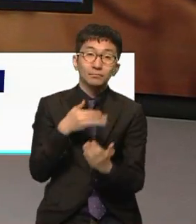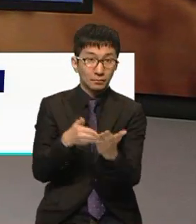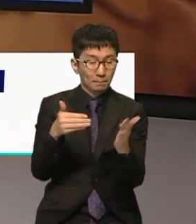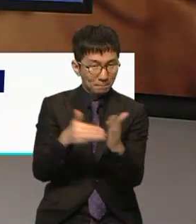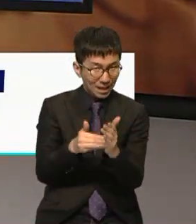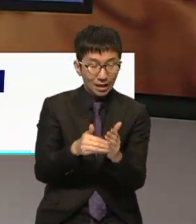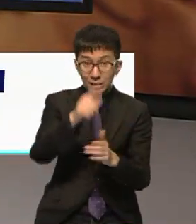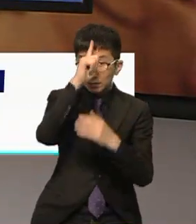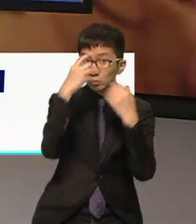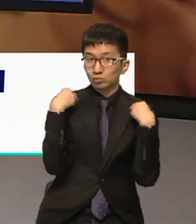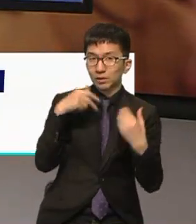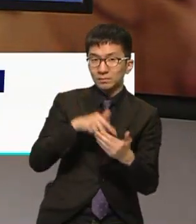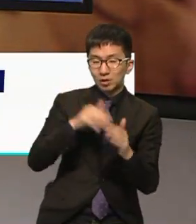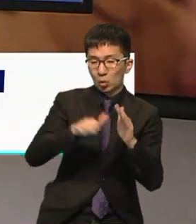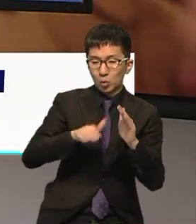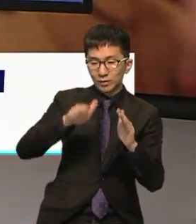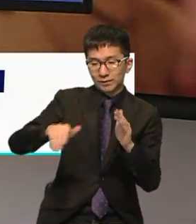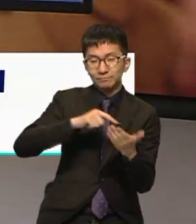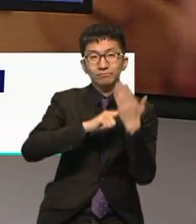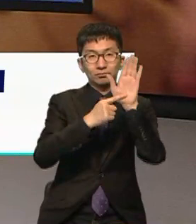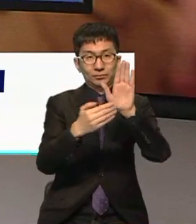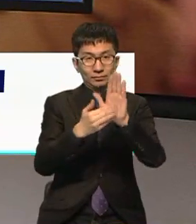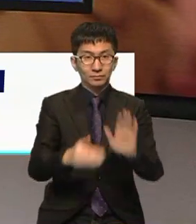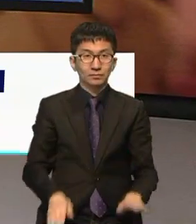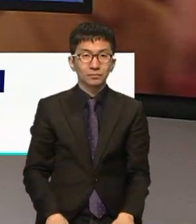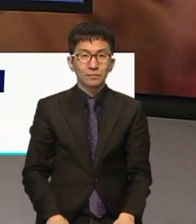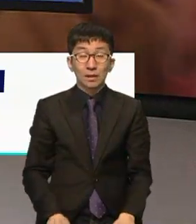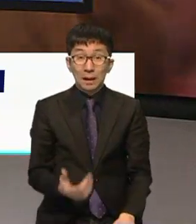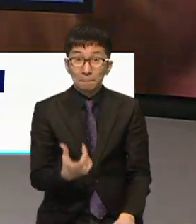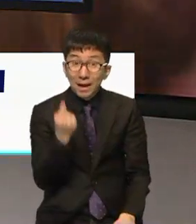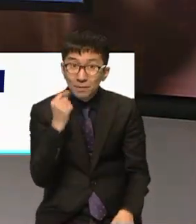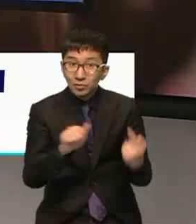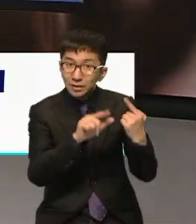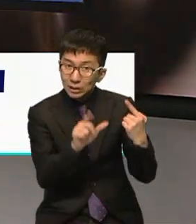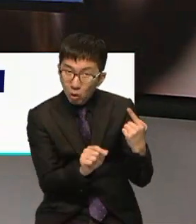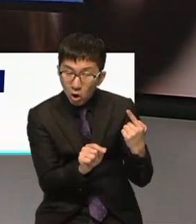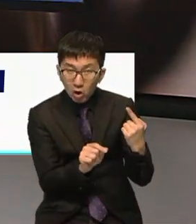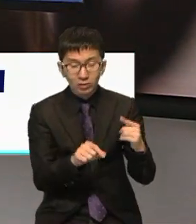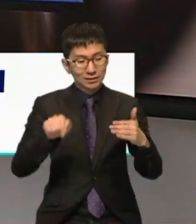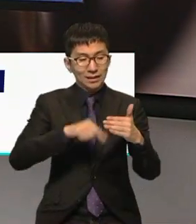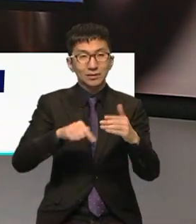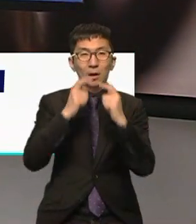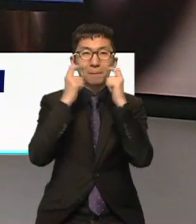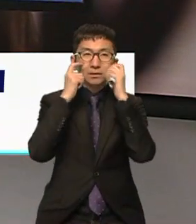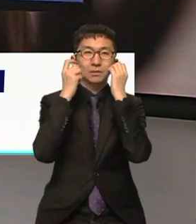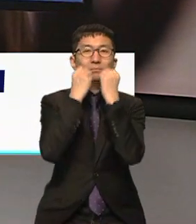가운데 보건당국이 처음 공식 입장을 밝혔습니다. 이르면 다음 달 실내에서도 마스크를 벗을